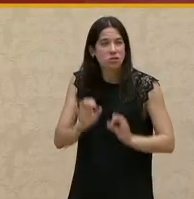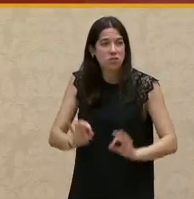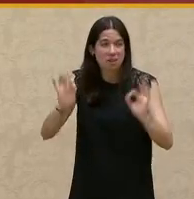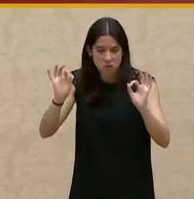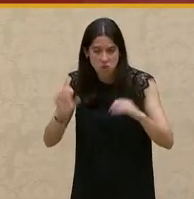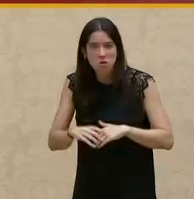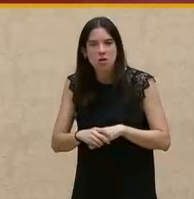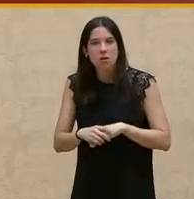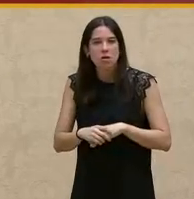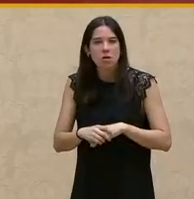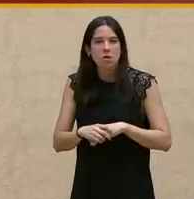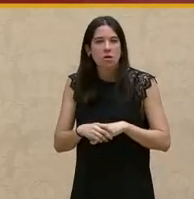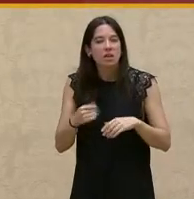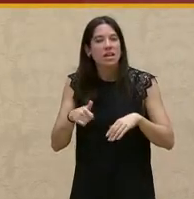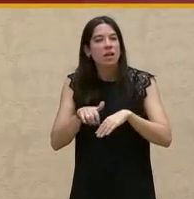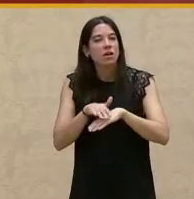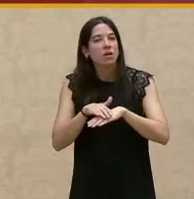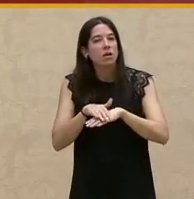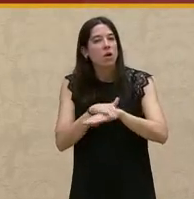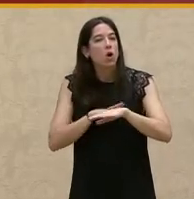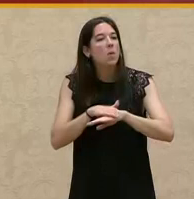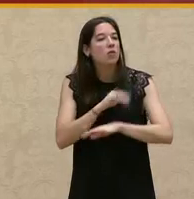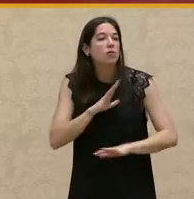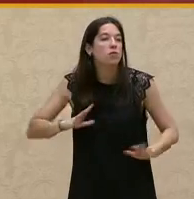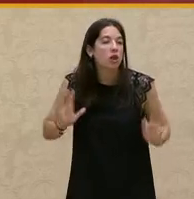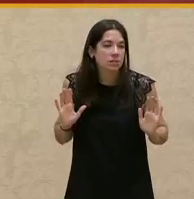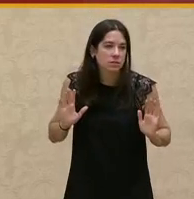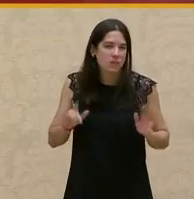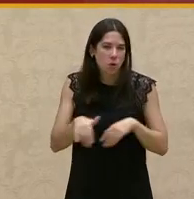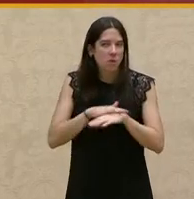con el gobierno en funciones. Para haceros una idea de lo que son nueve mil millones de euros,